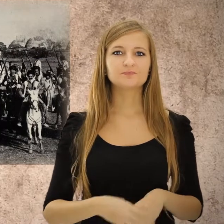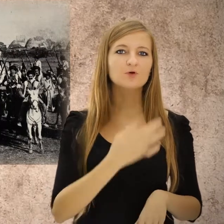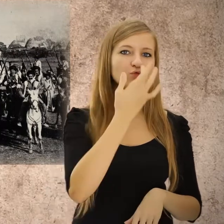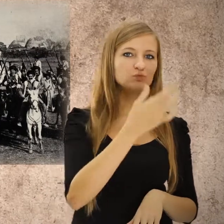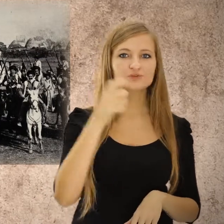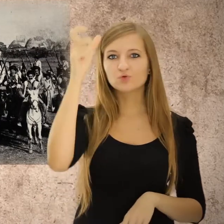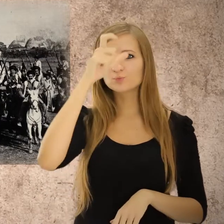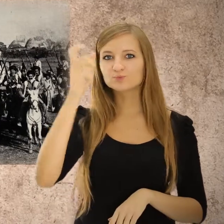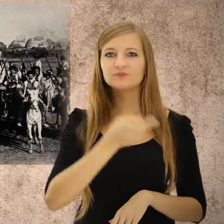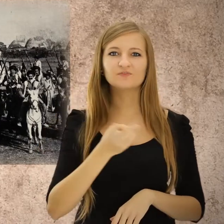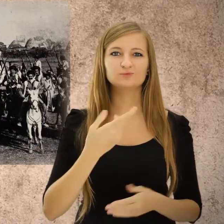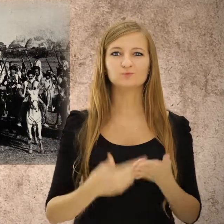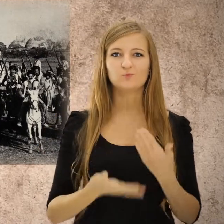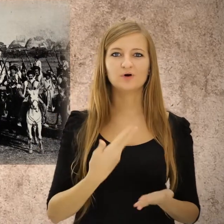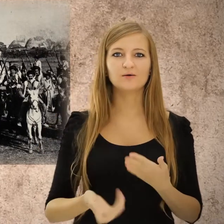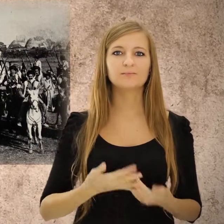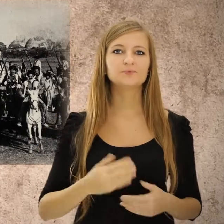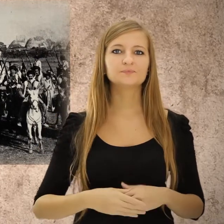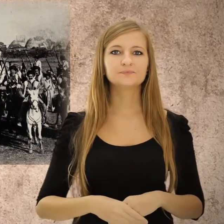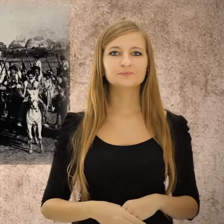Rosjanie tak samo jak Turcy byli słabi.